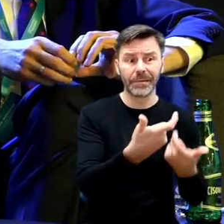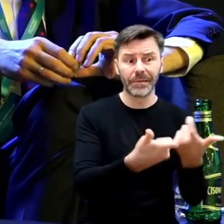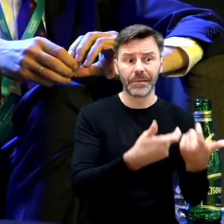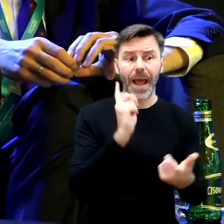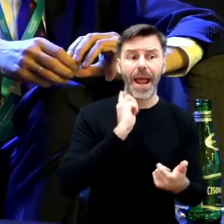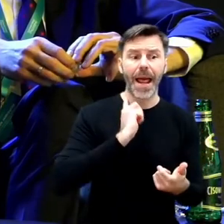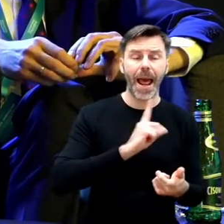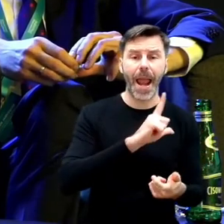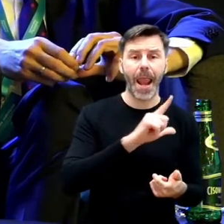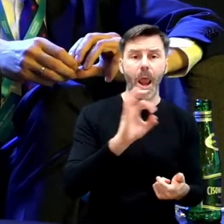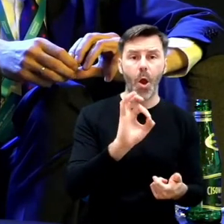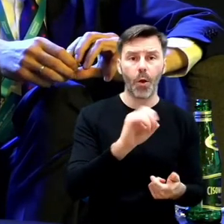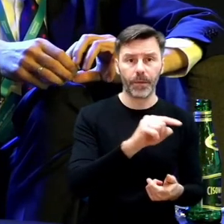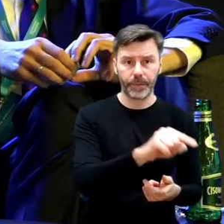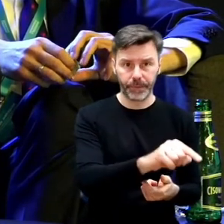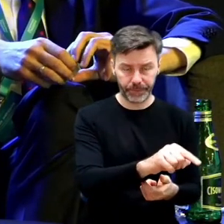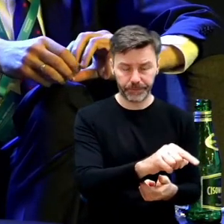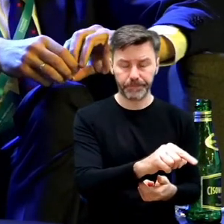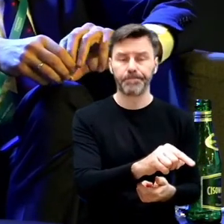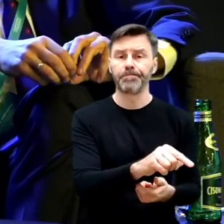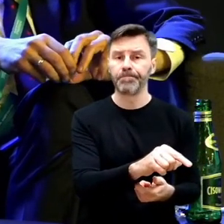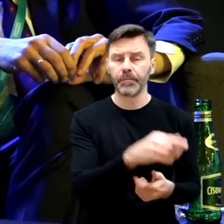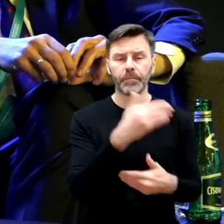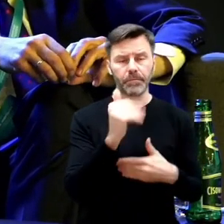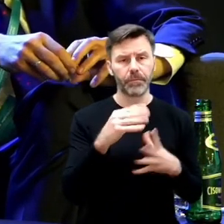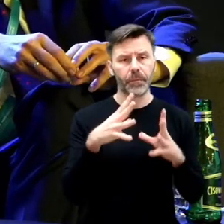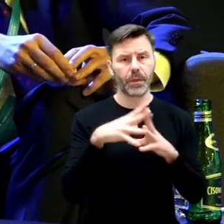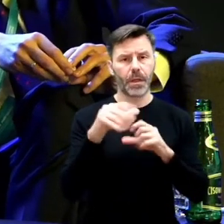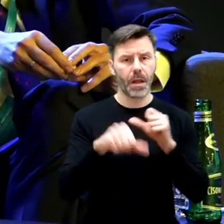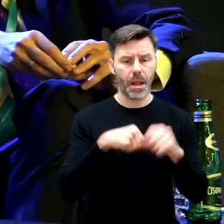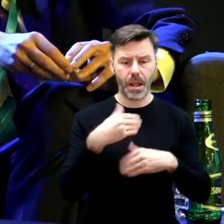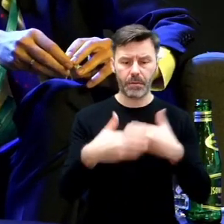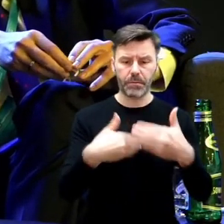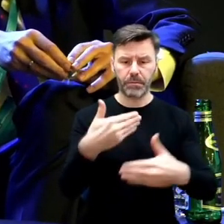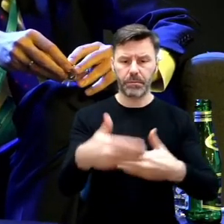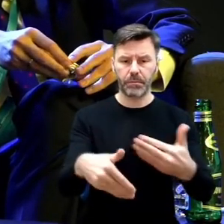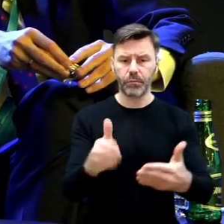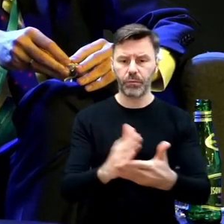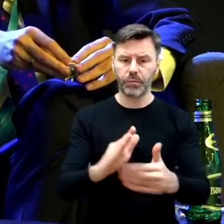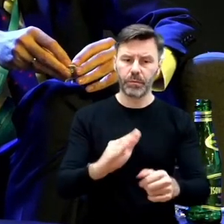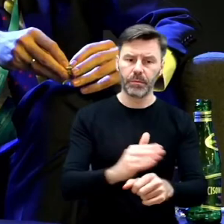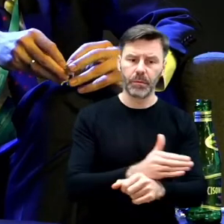bo taka była reforma. No i po 10 prawie latach powiat doszedł do wniosku, że to za drogo kosztuje,